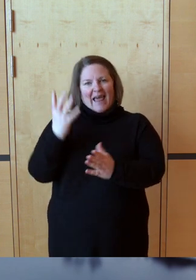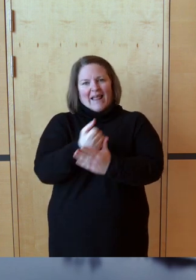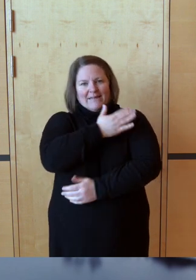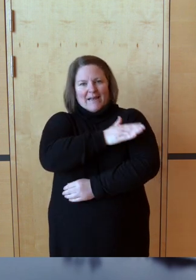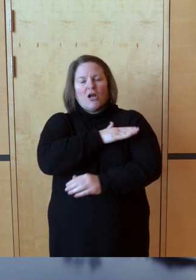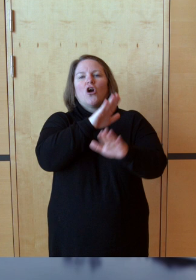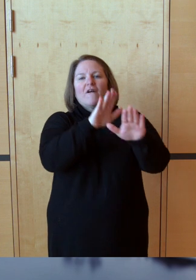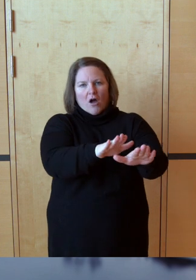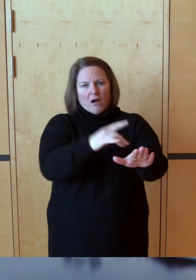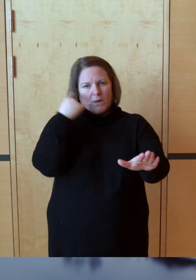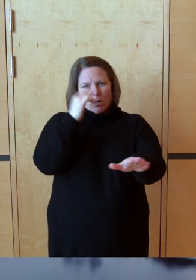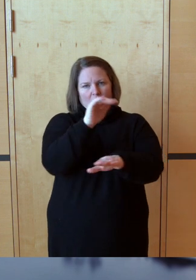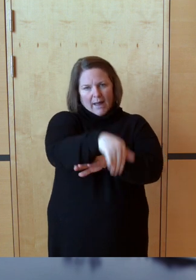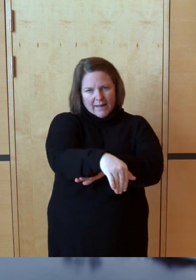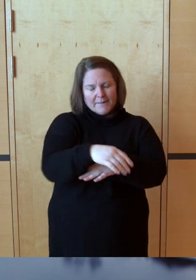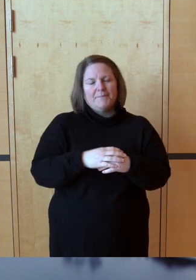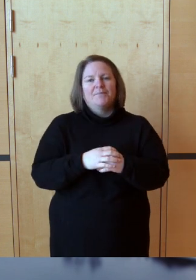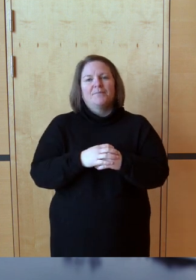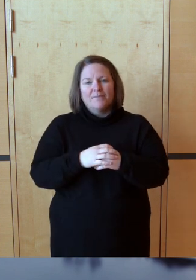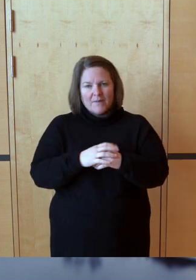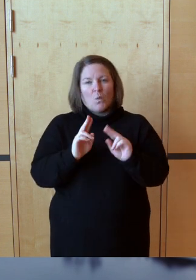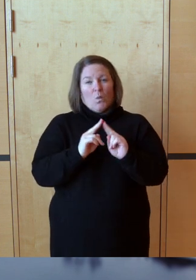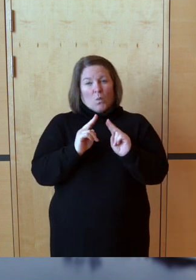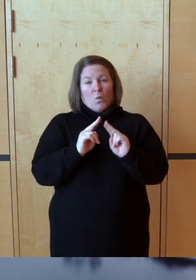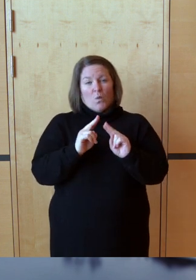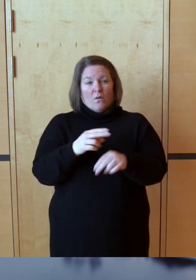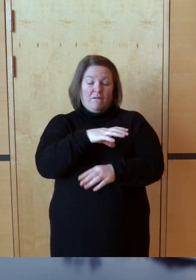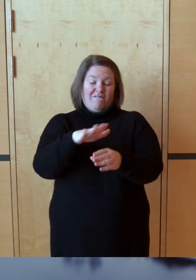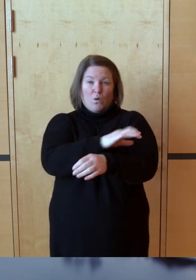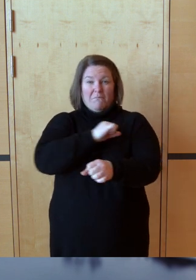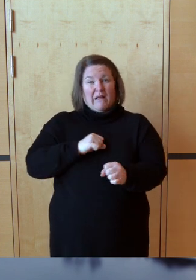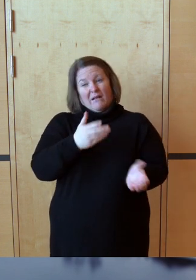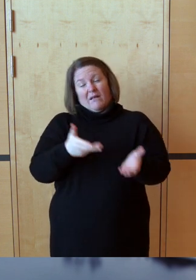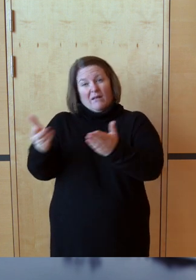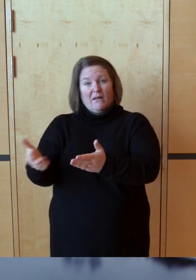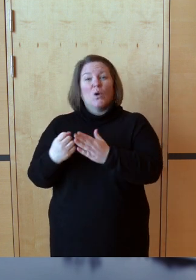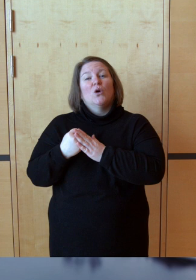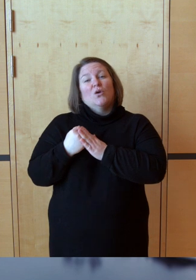Att kommunfullmäktige uppdrag till nämnden för support och lokaler att ta fram en plan för renovering av nuvarande byggnad